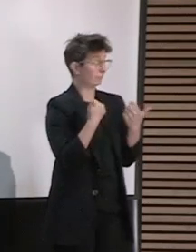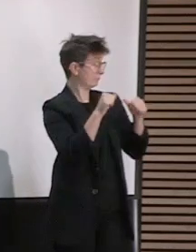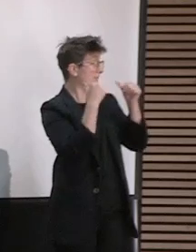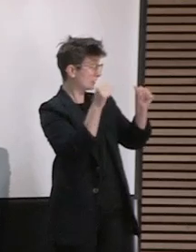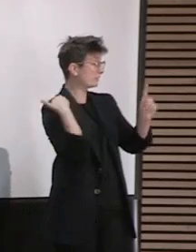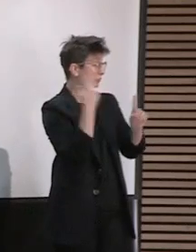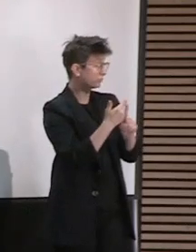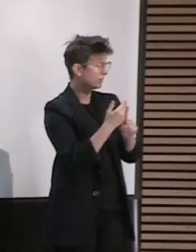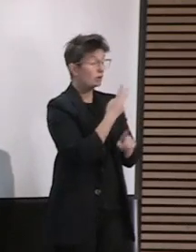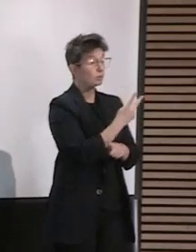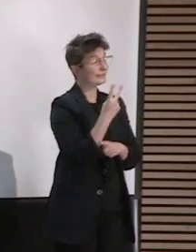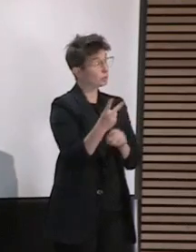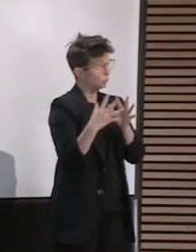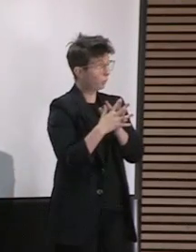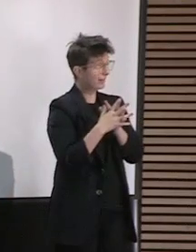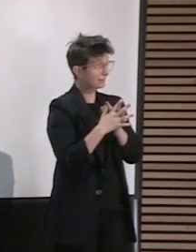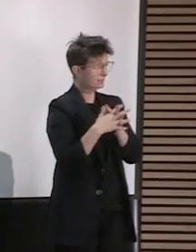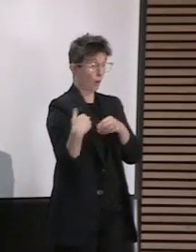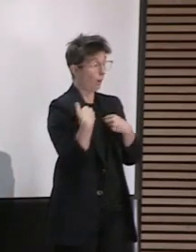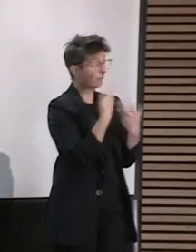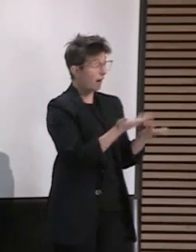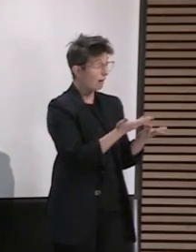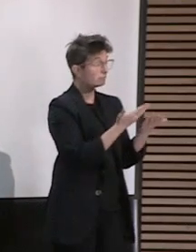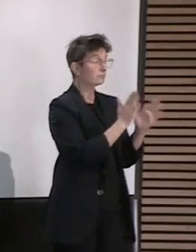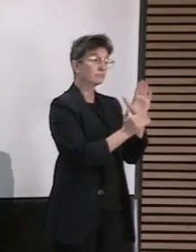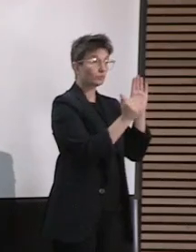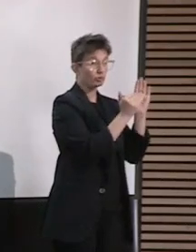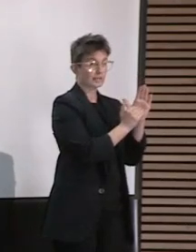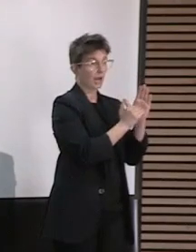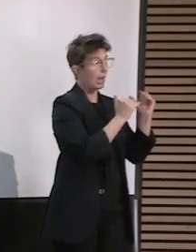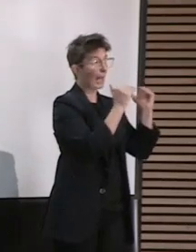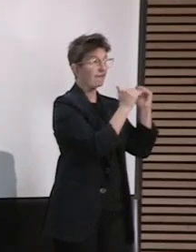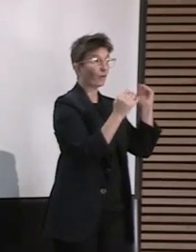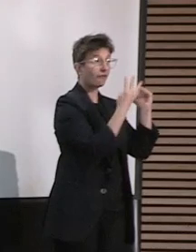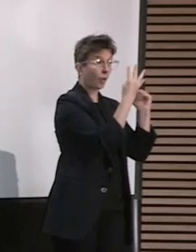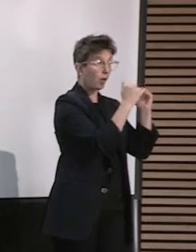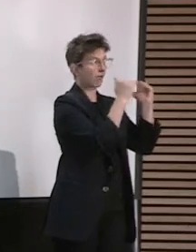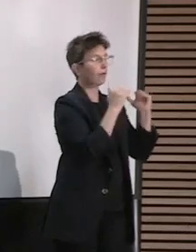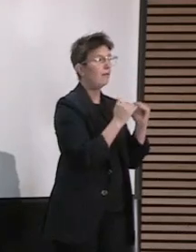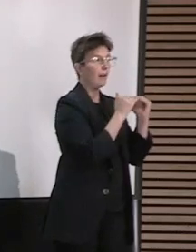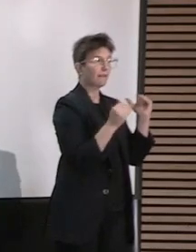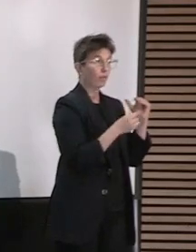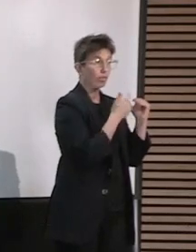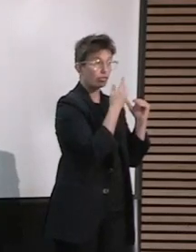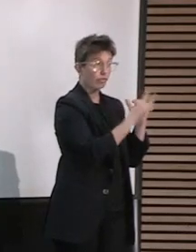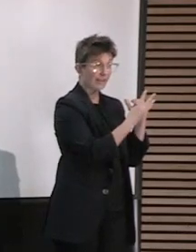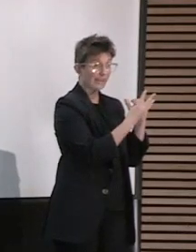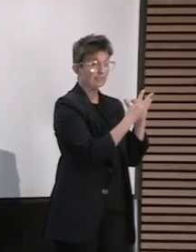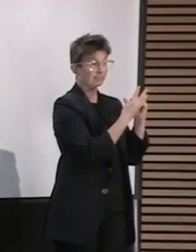te tino mohio au ki nga ahuatanga whakamatau kei kei te anga atu nga pakihi. Te maatau